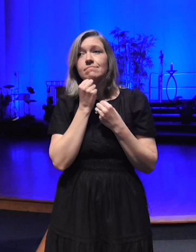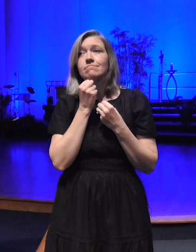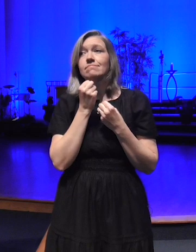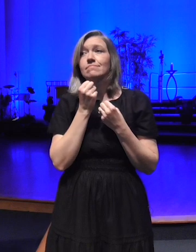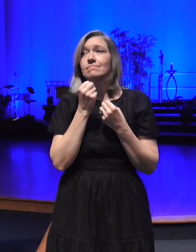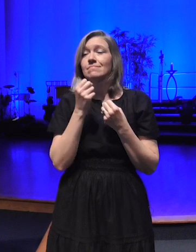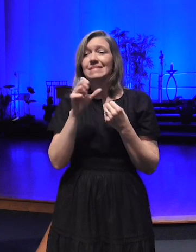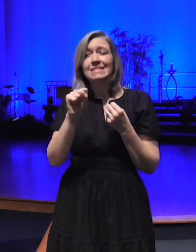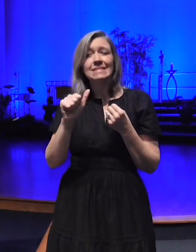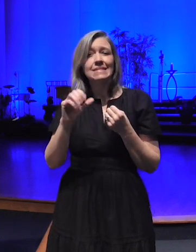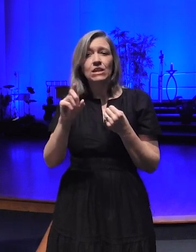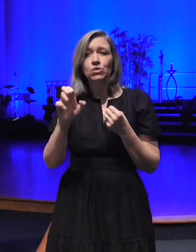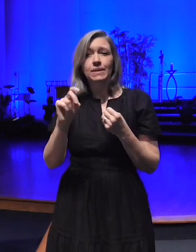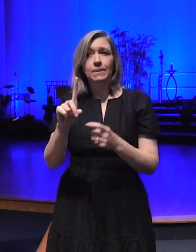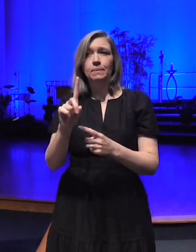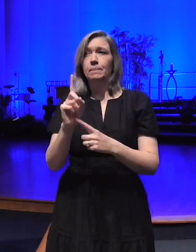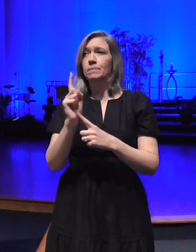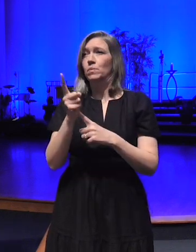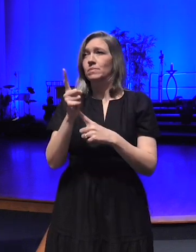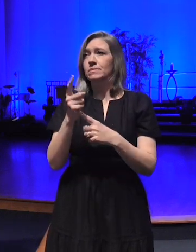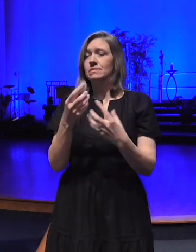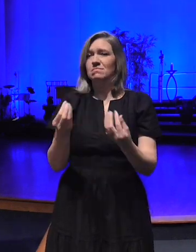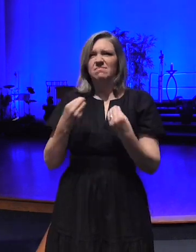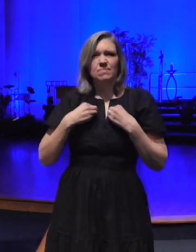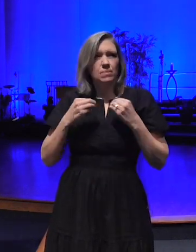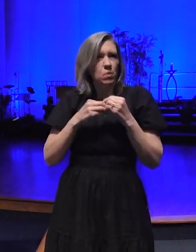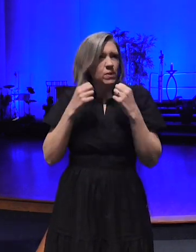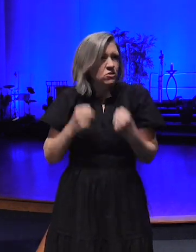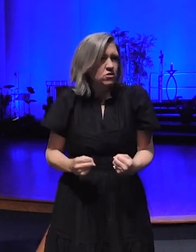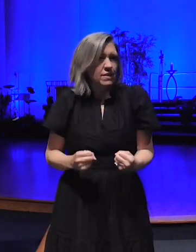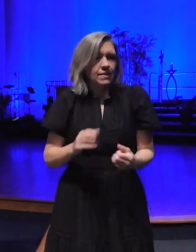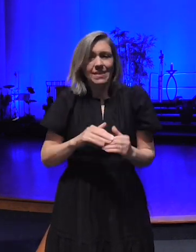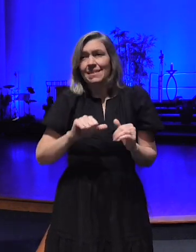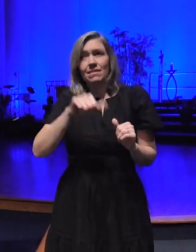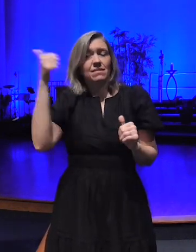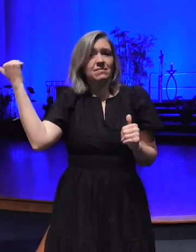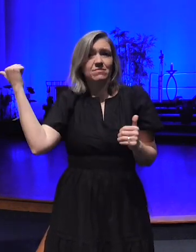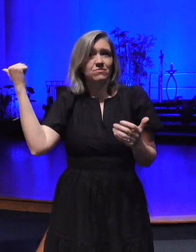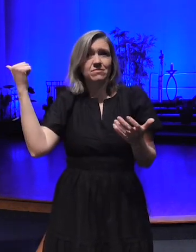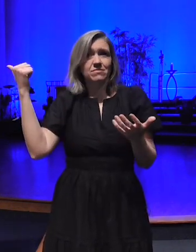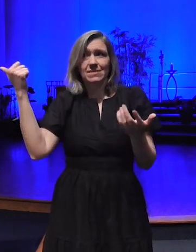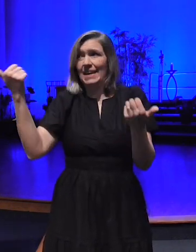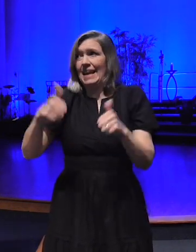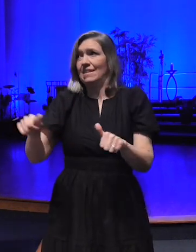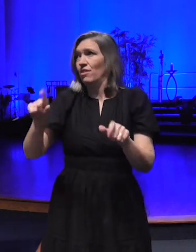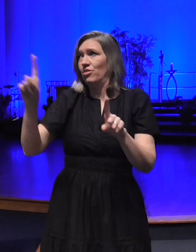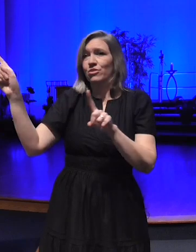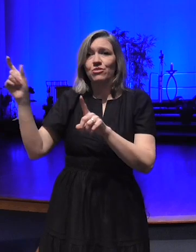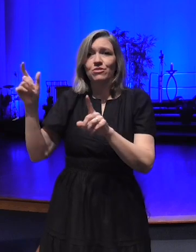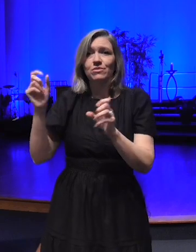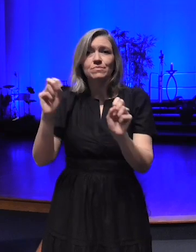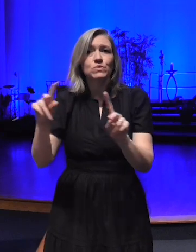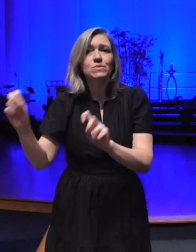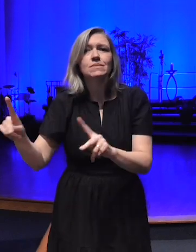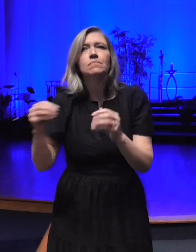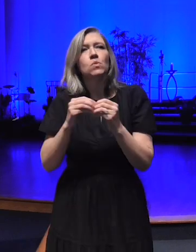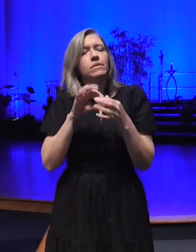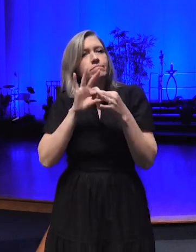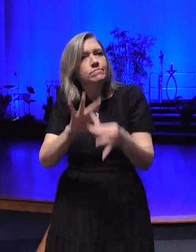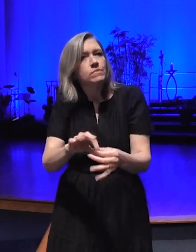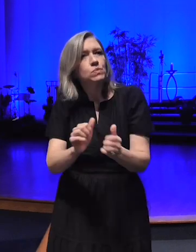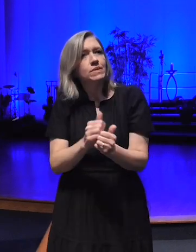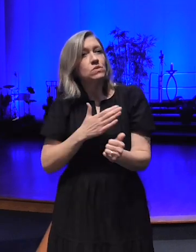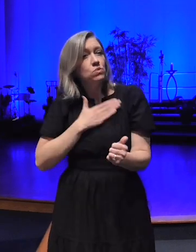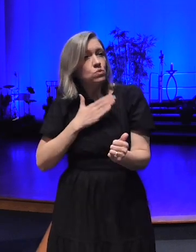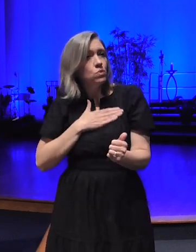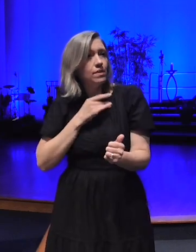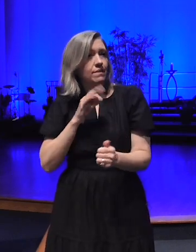más allá de cualquier otra cosa momentos sagrados que nos reconectan con la alegría de la vida que nos hacen